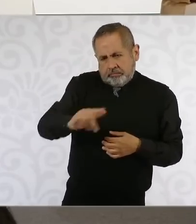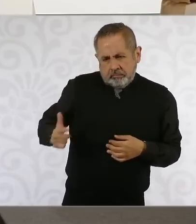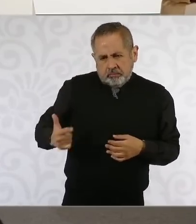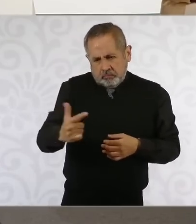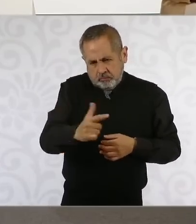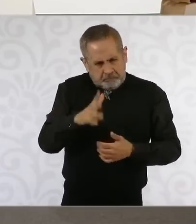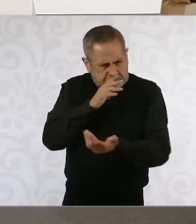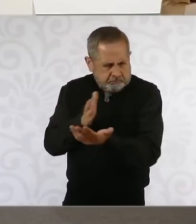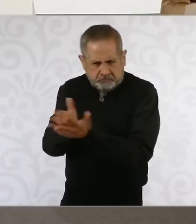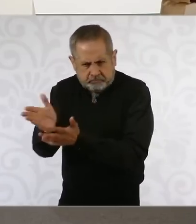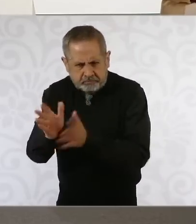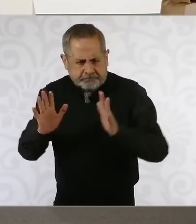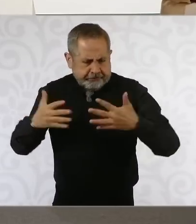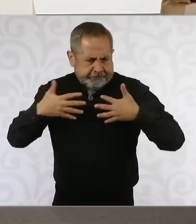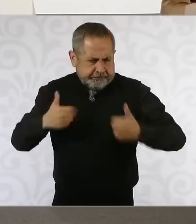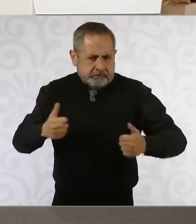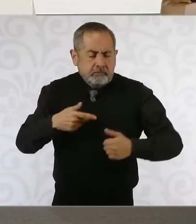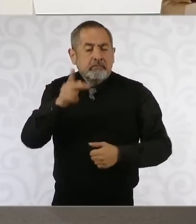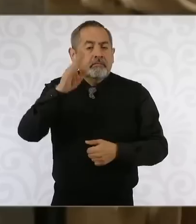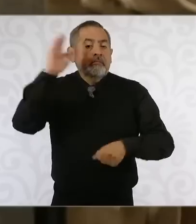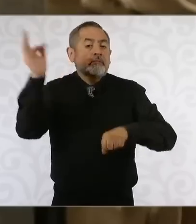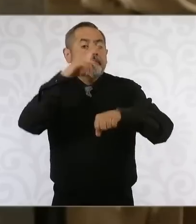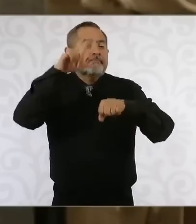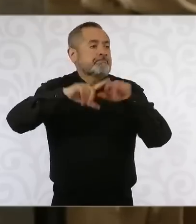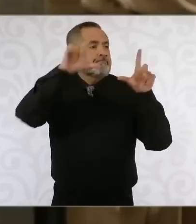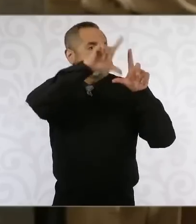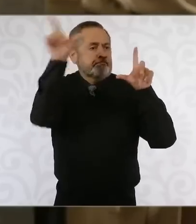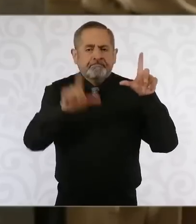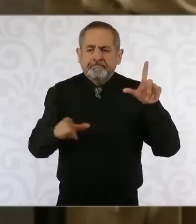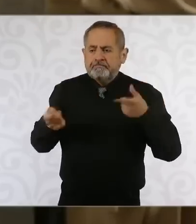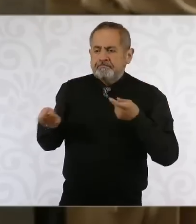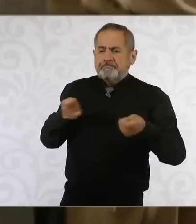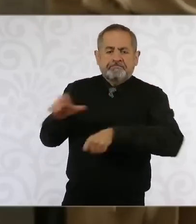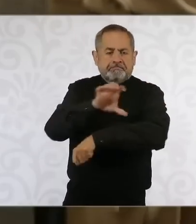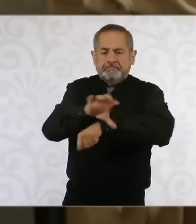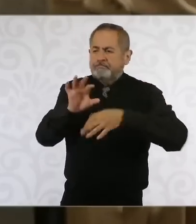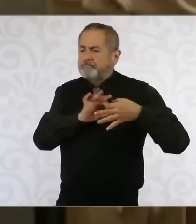también la coordinación Federal en particular con la seguridad Le agradezco mucho la me haya dado